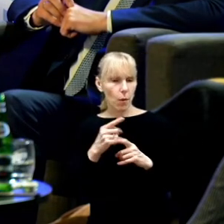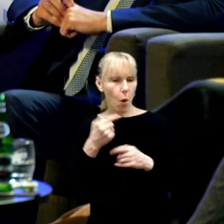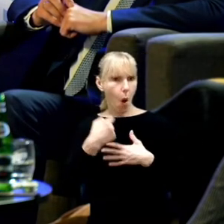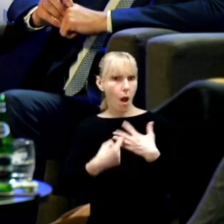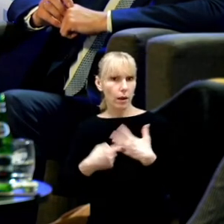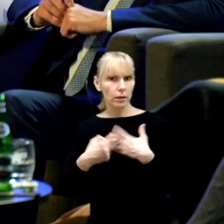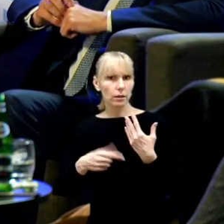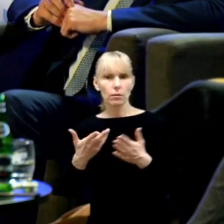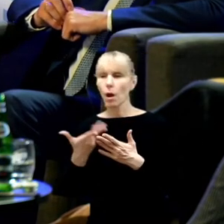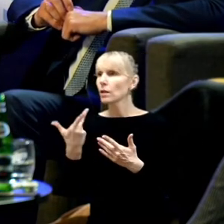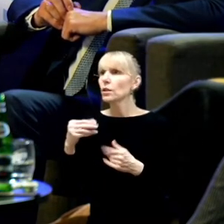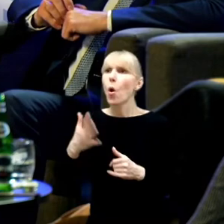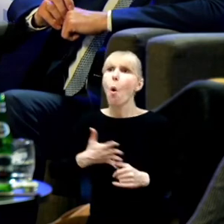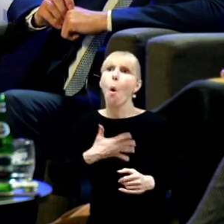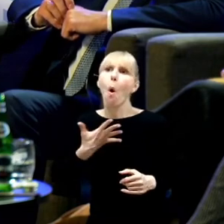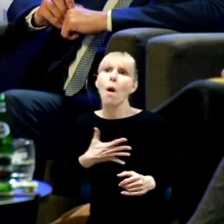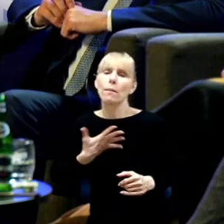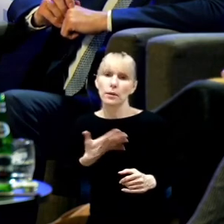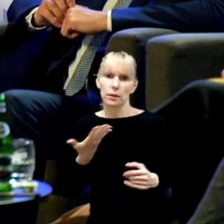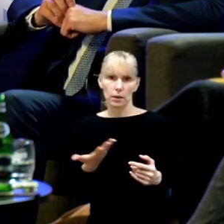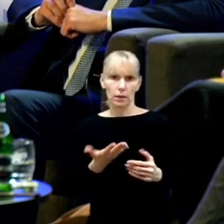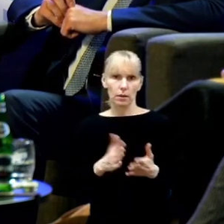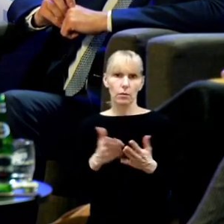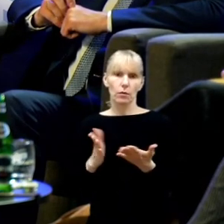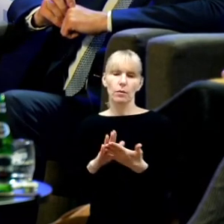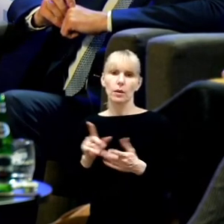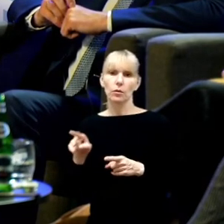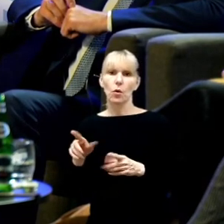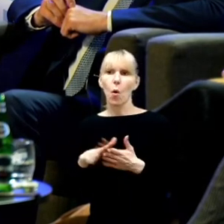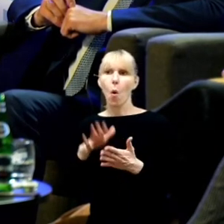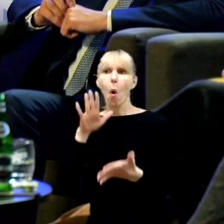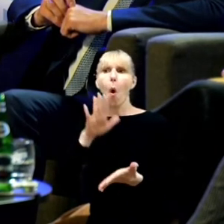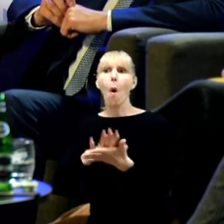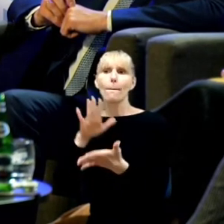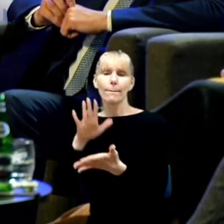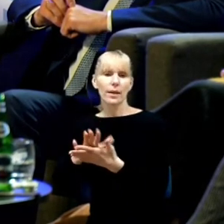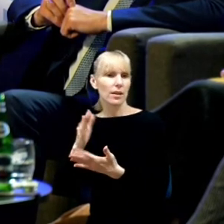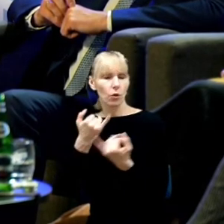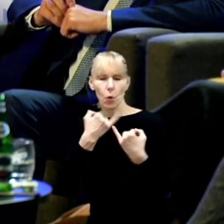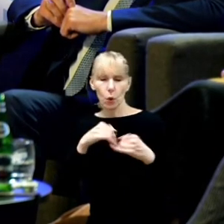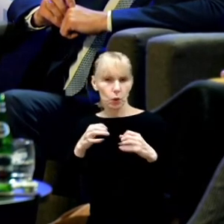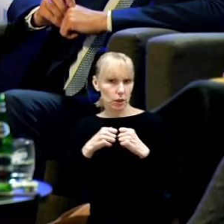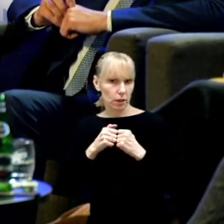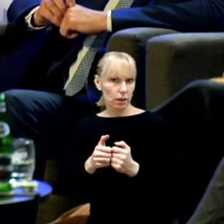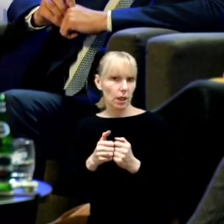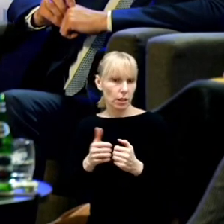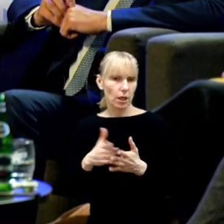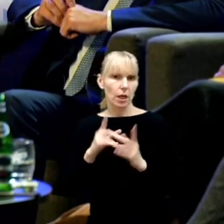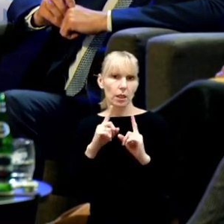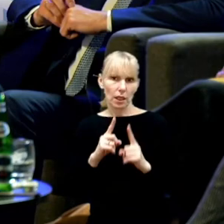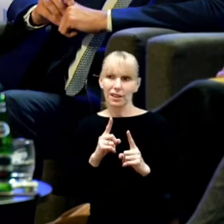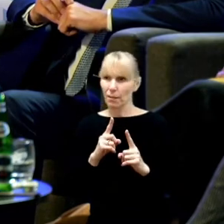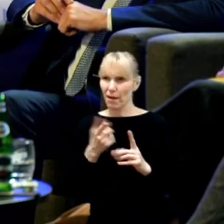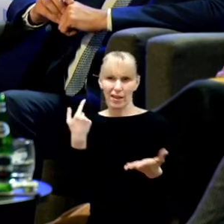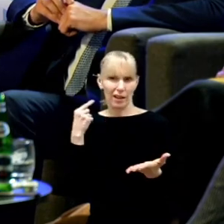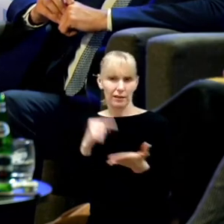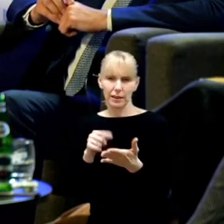No bo w przypadku emocji, w przypadku opinii możemy mieć bardzo różne zdania, prowadzi to kompletnie donikąd. Ja mogę powiedzieć tak,